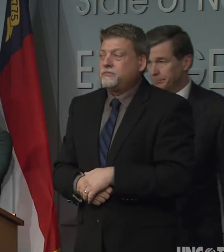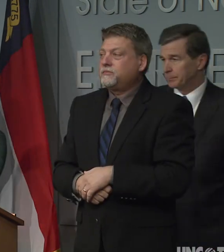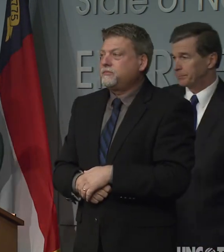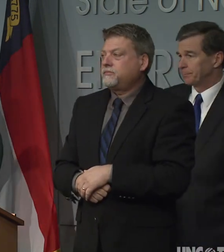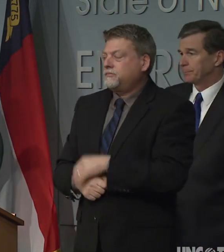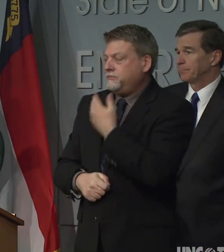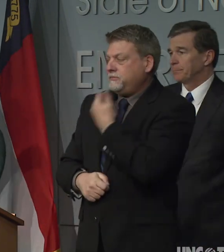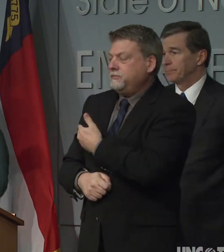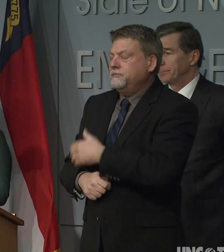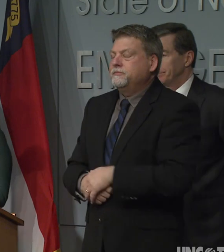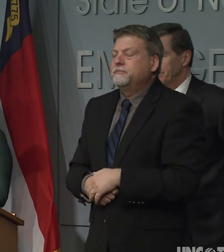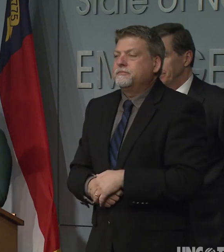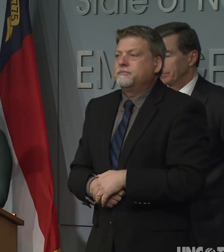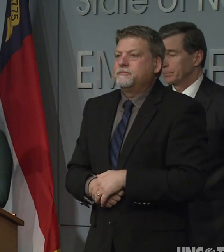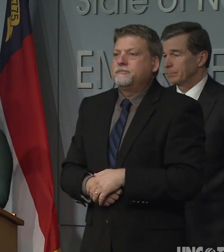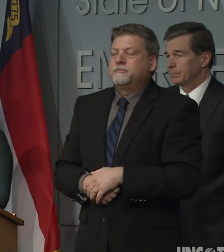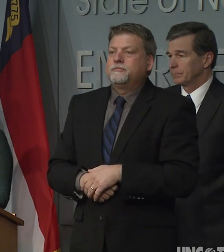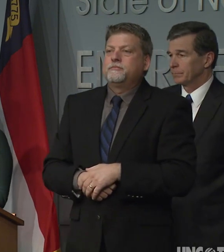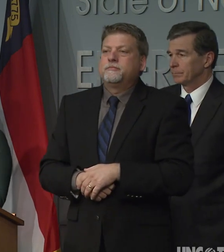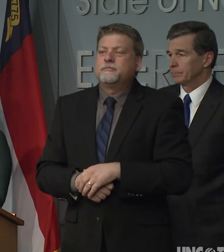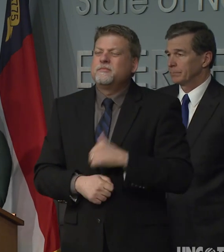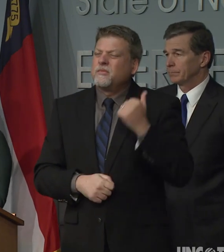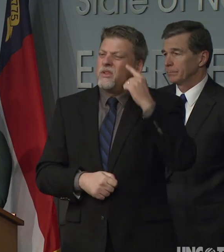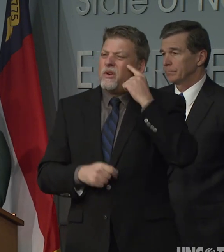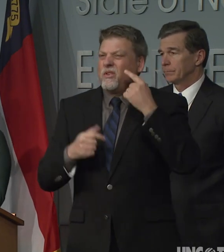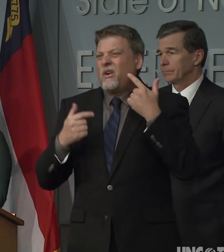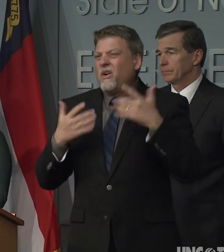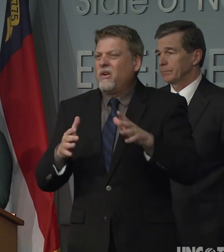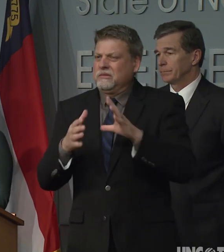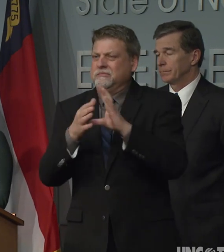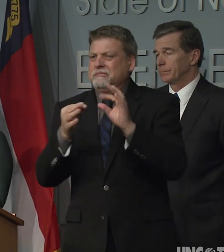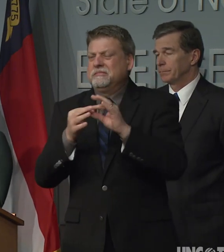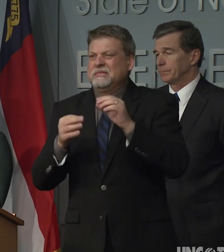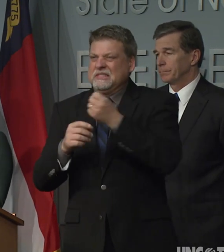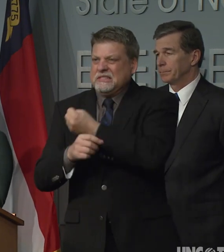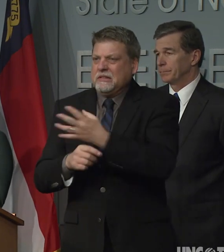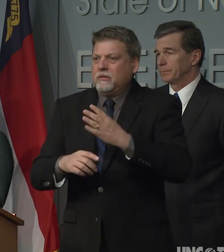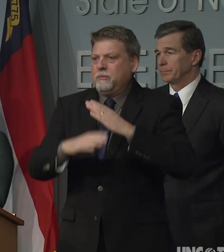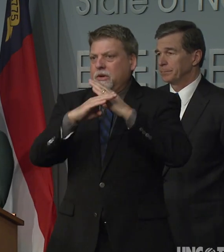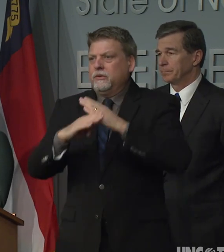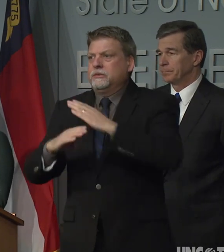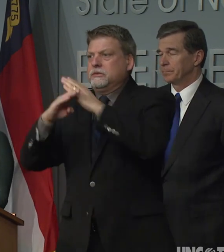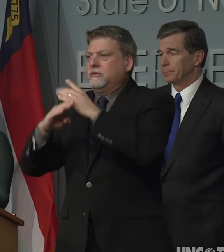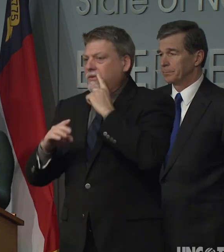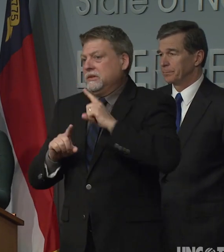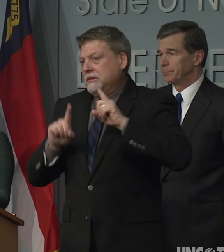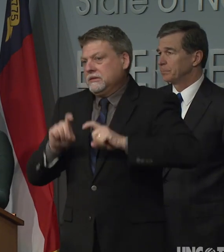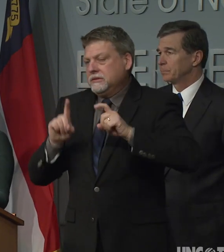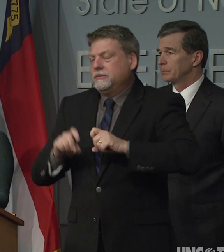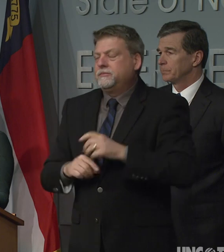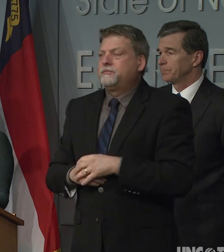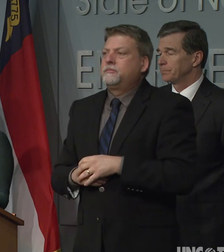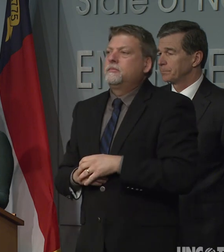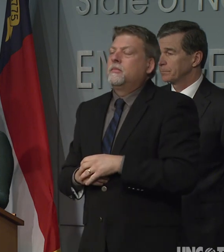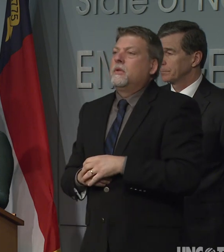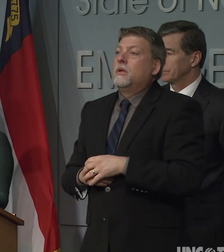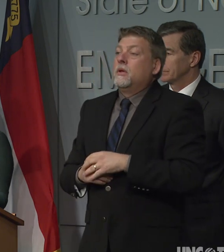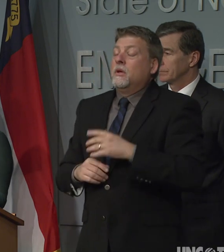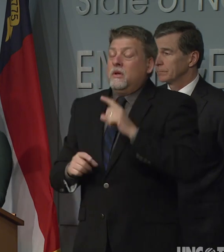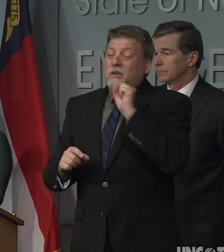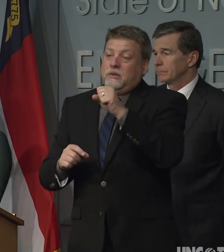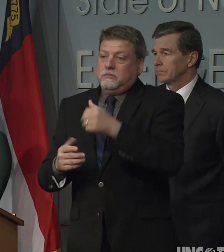que nos dé la actualización muchas gracias como prisión al gobernador hemos superado varias barreras hay noble